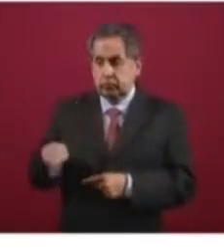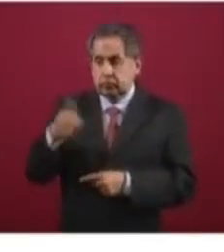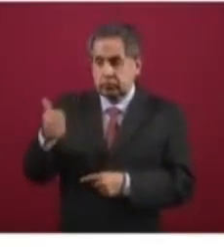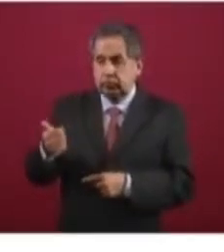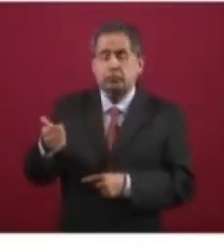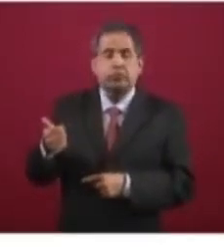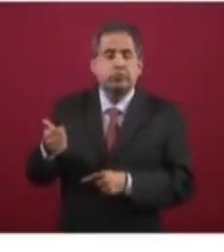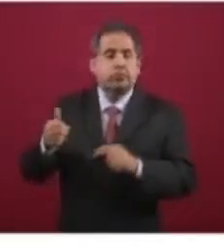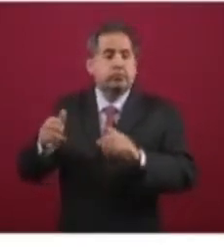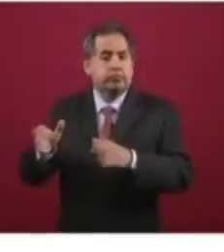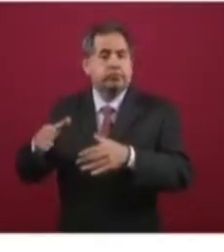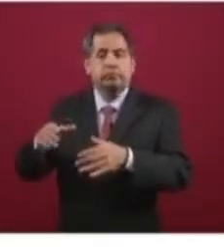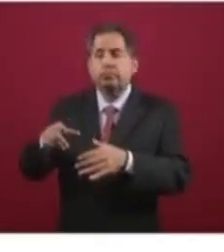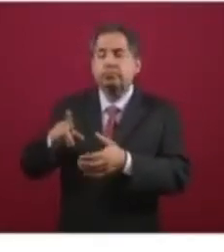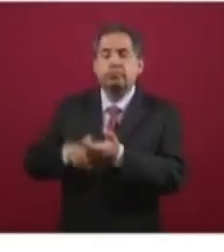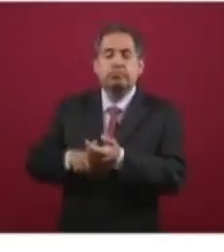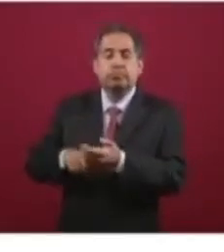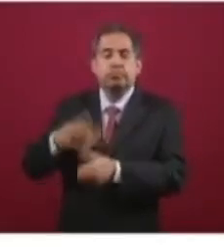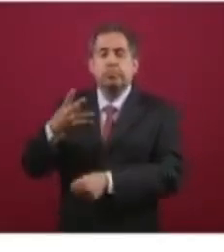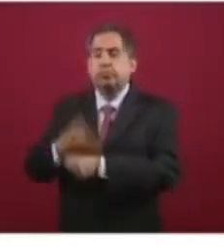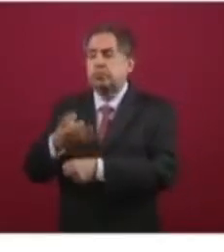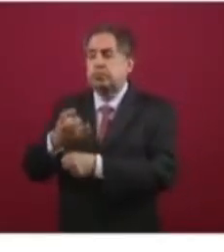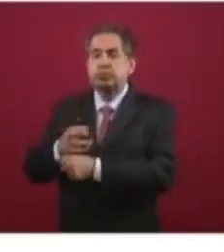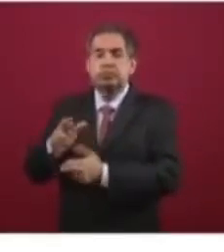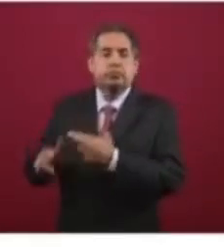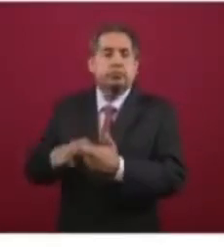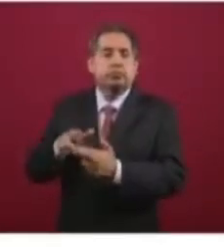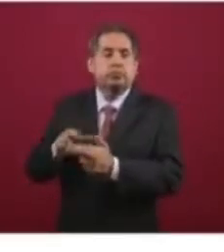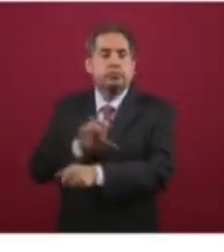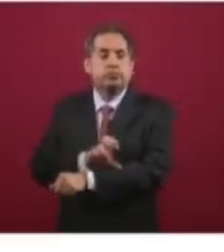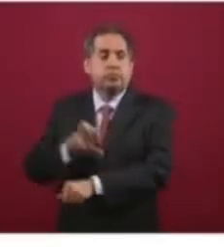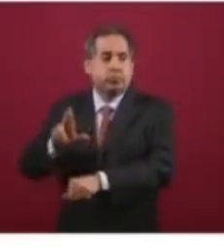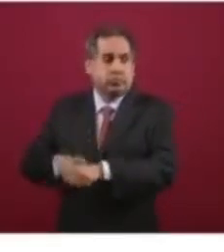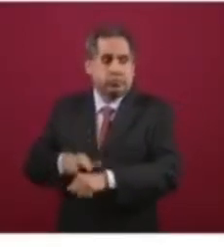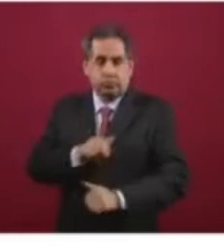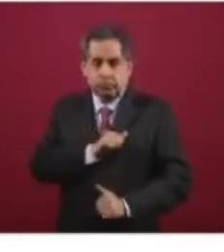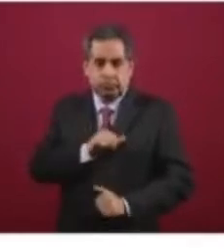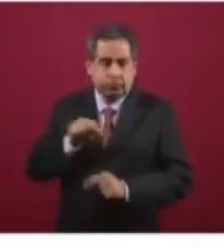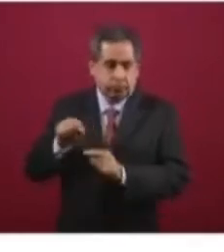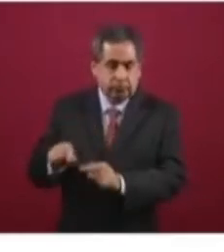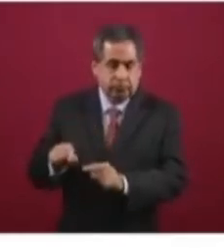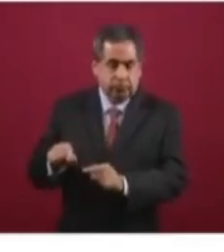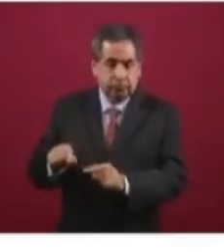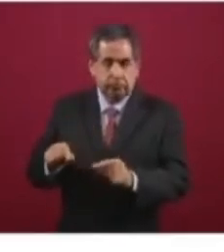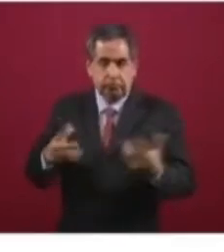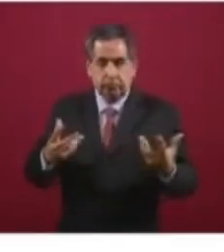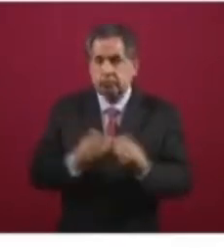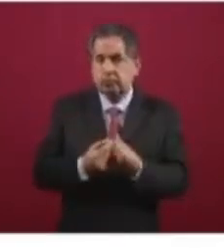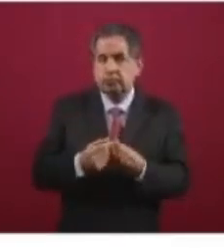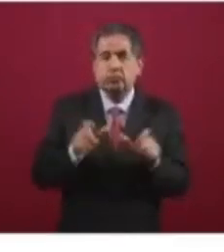general de la Cuarta Coordinación Territorial para hacer un total de la Guardia Nacional